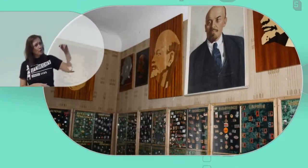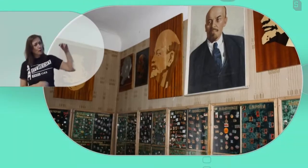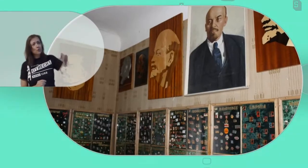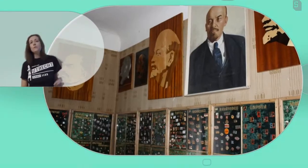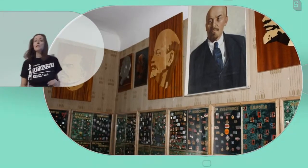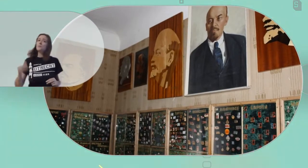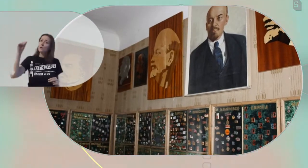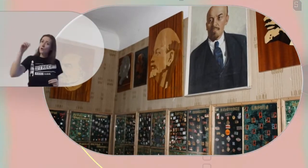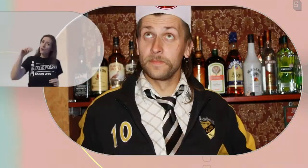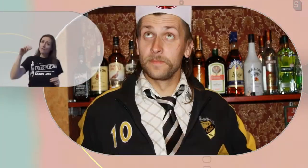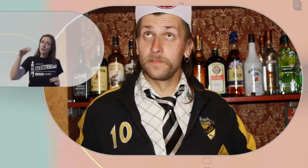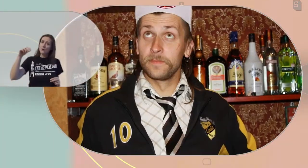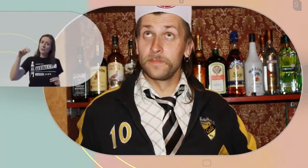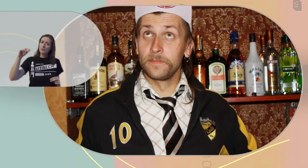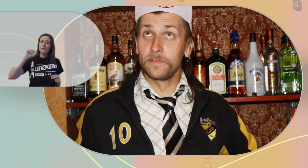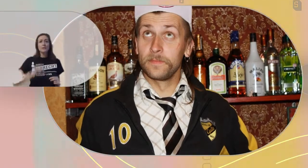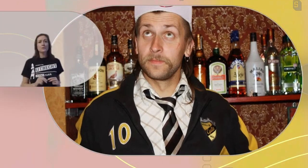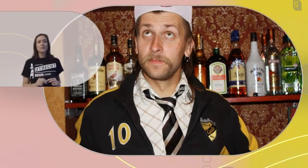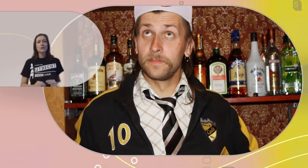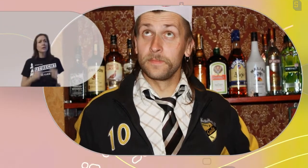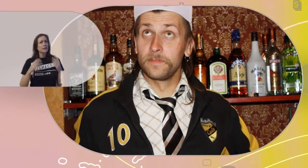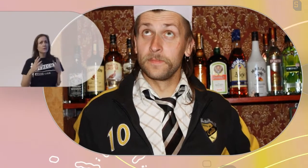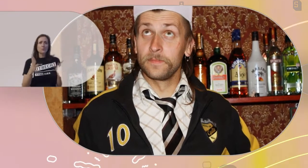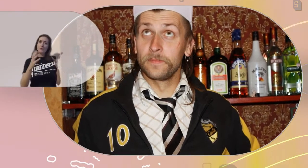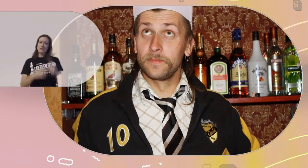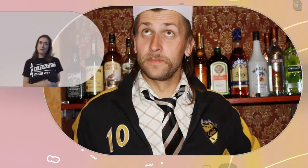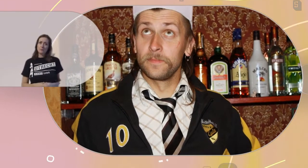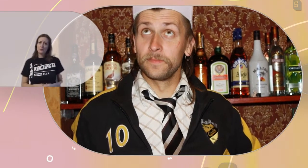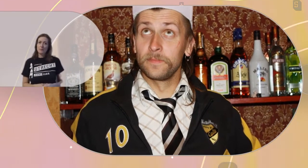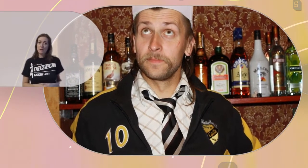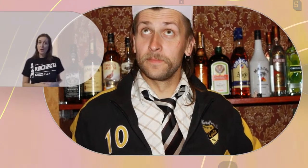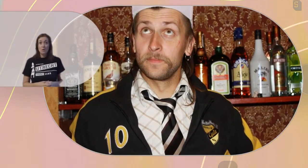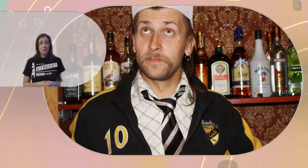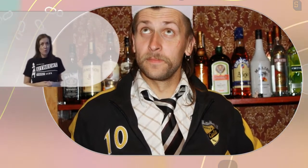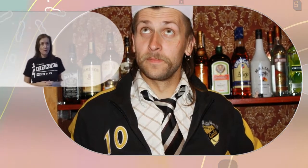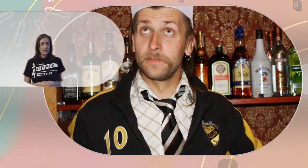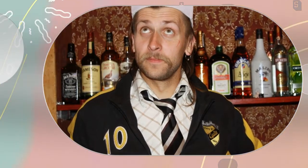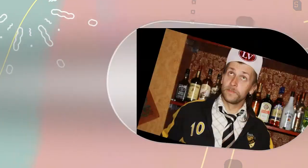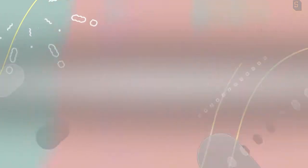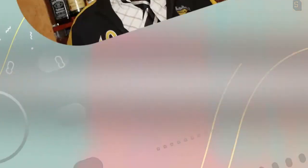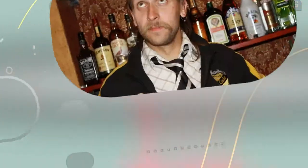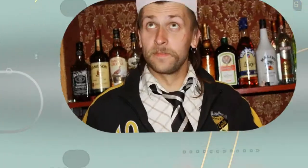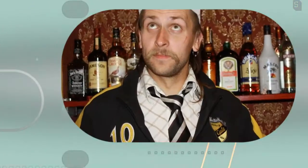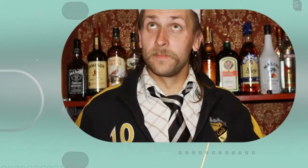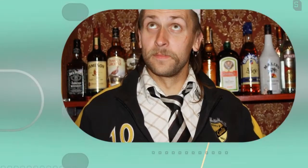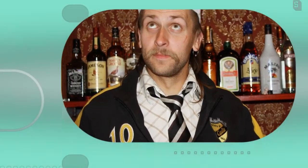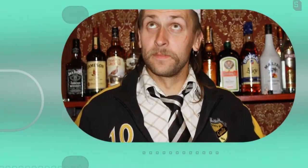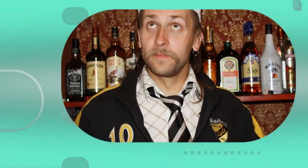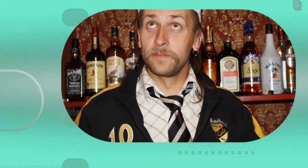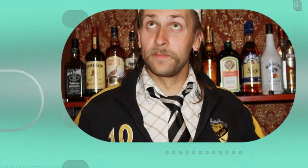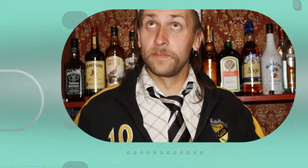vleugje communisme vleugje modern hipster de perfecte bestemming voor een weekendje gegarandeerd succes